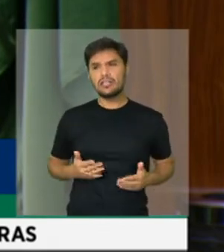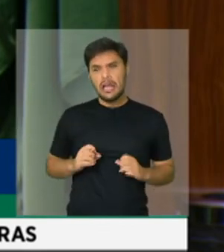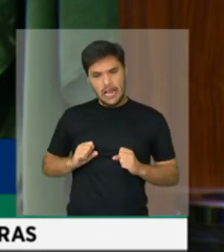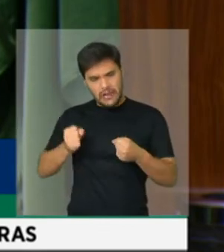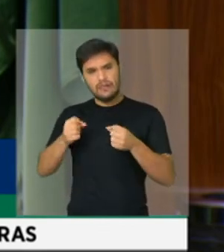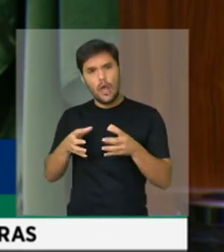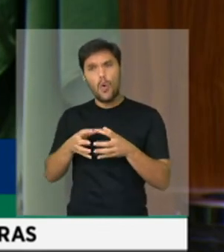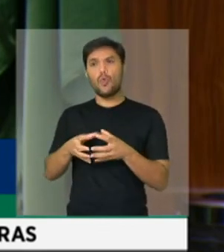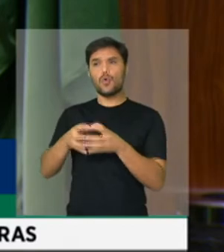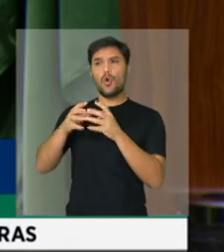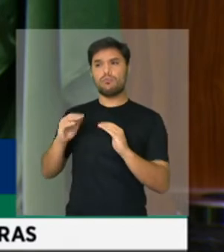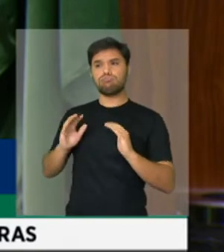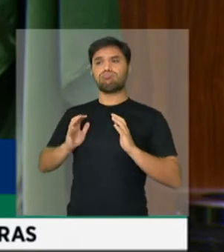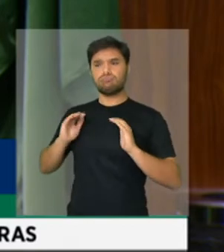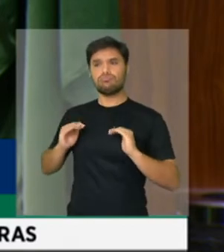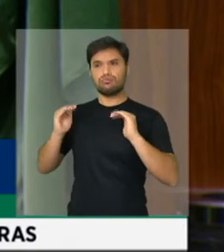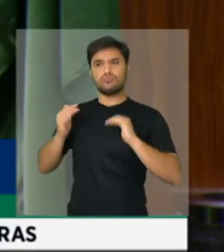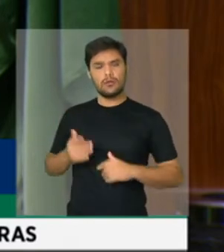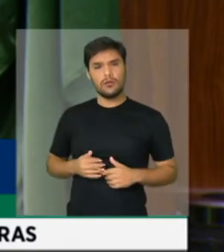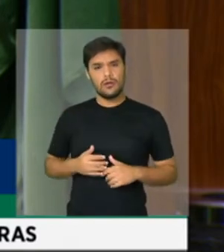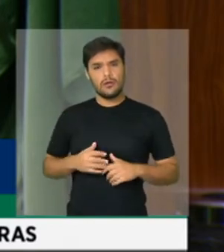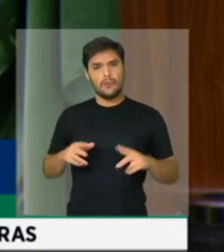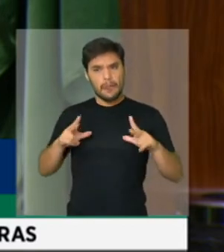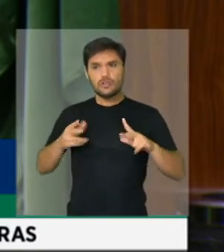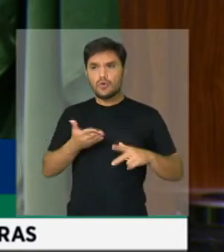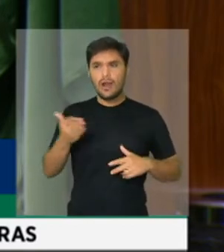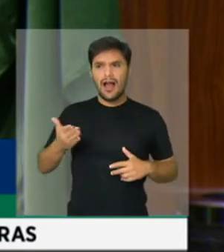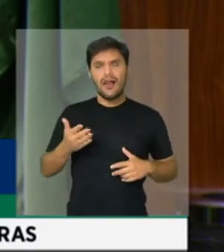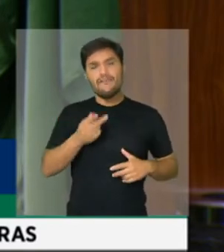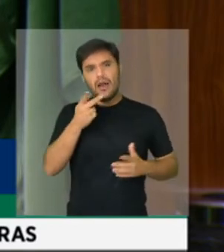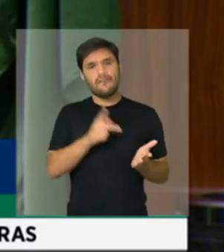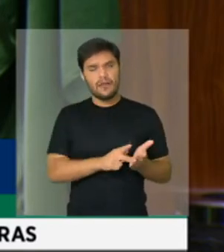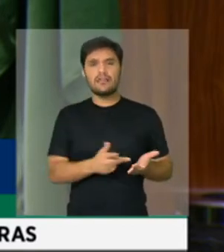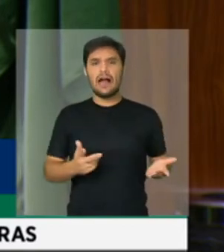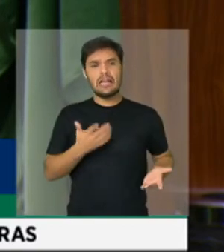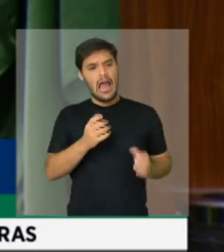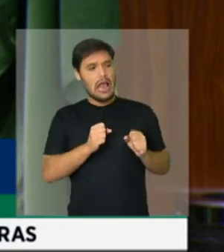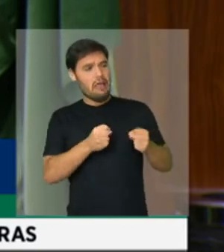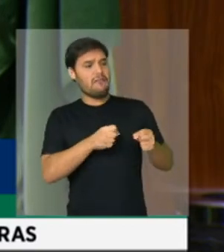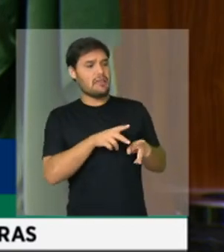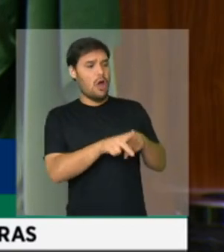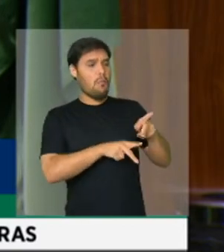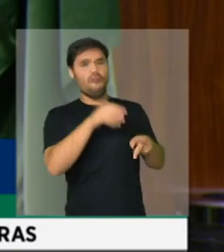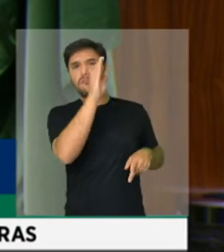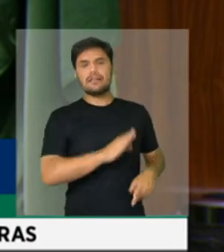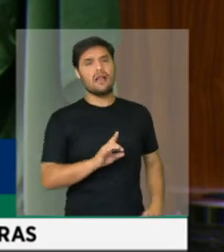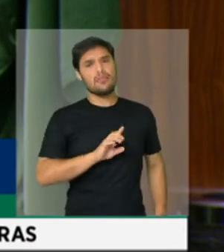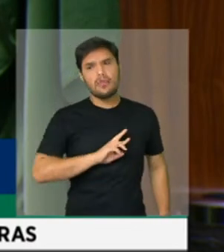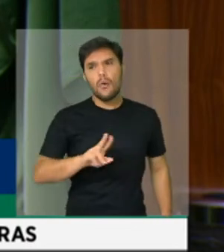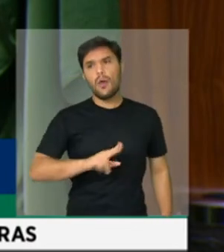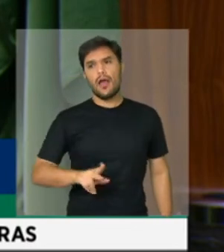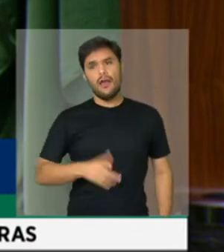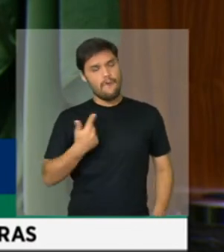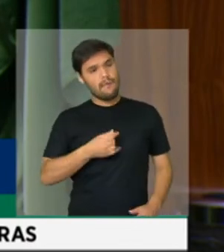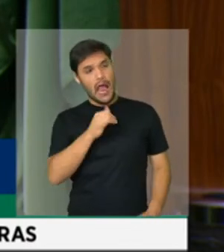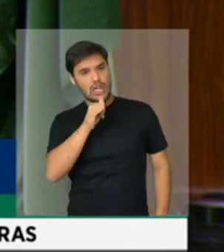PARA O CAPITAL FINANCEIRO, É PARA O SETOR PRIVADO AUMENTAR O MONOPÓLIO SOBRE A ENERGIA.